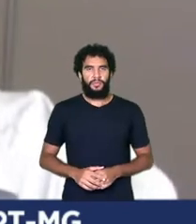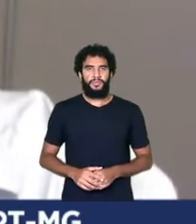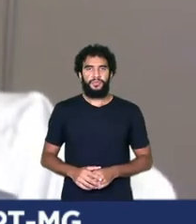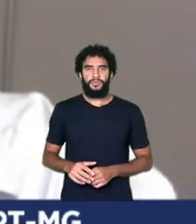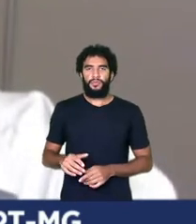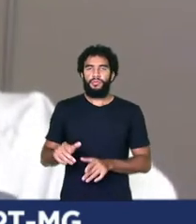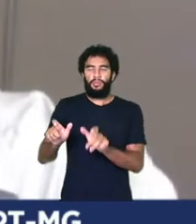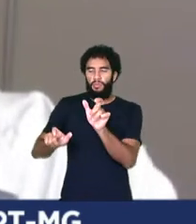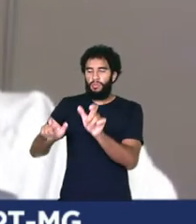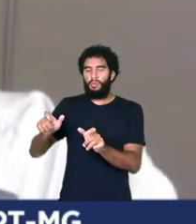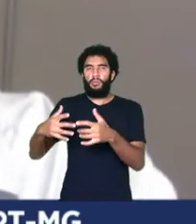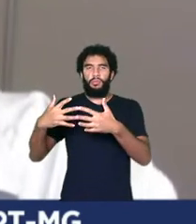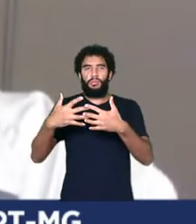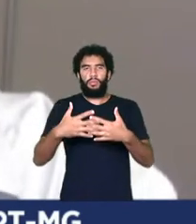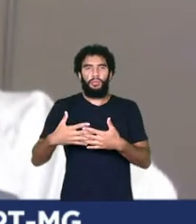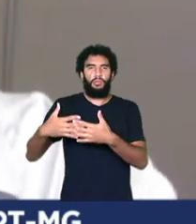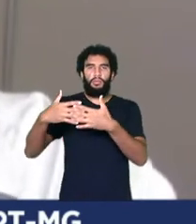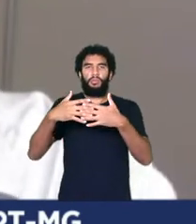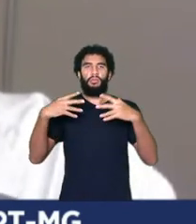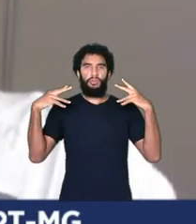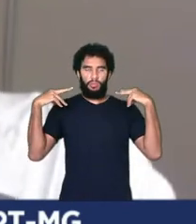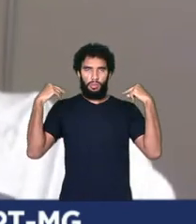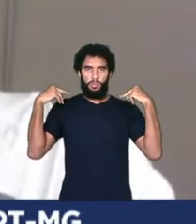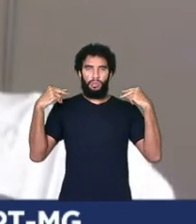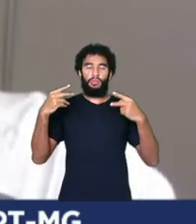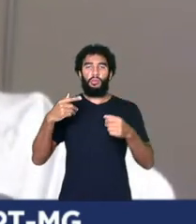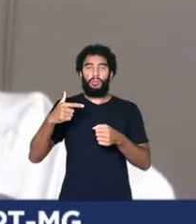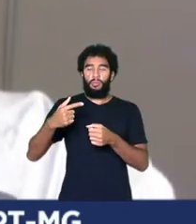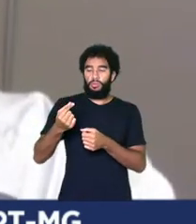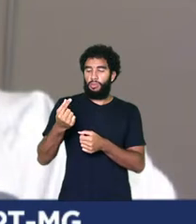PREÇOS ALTOS. OS CAMINHONEIROS FEITO DE BOBOS COM O DIESEL ÀS ALTURAS, A GASOLINA ESTÁ CHEGANDO A